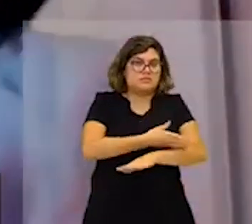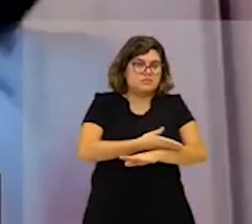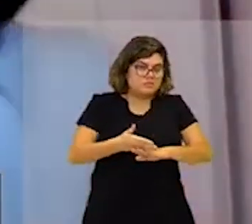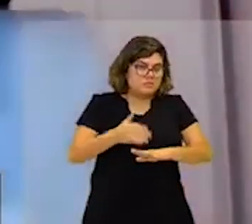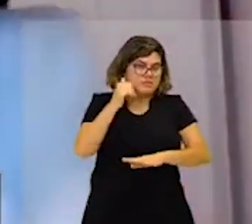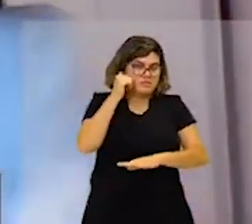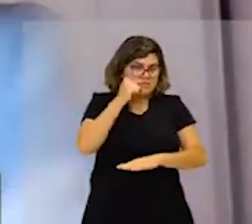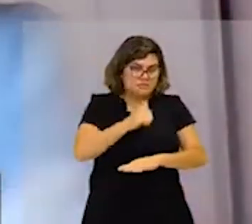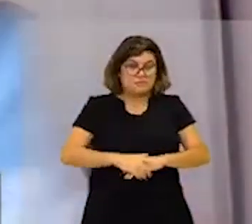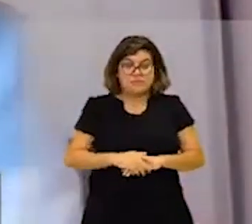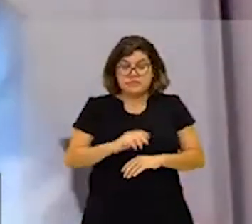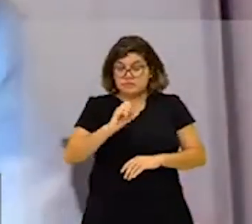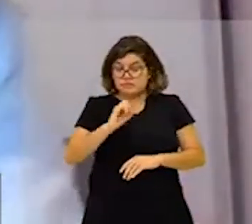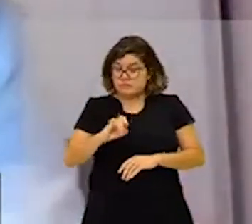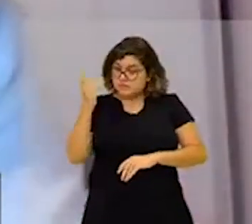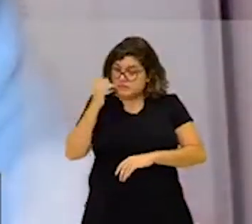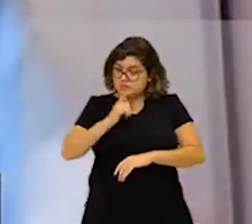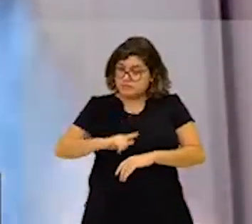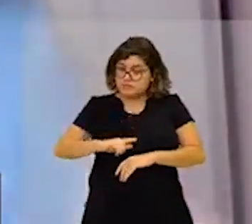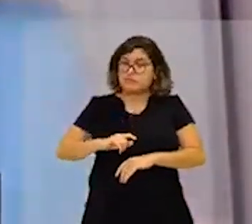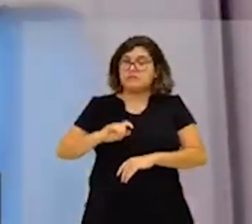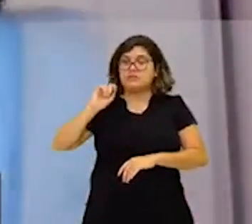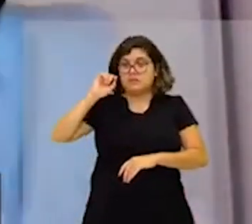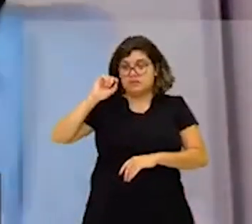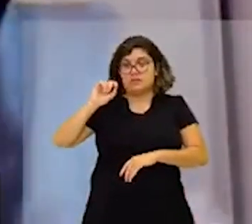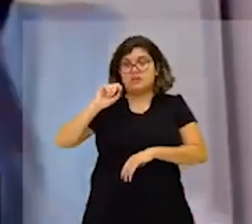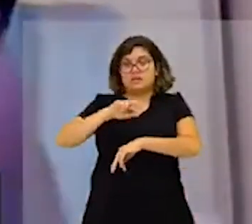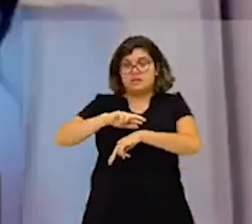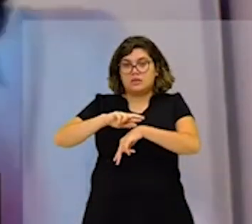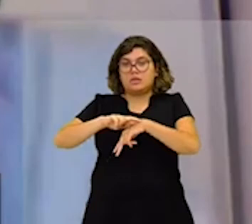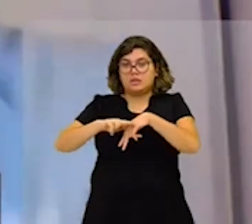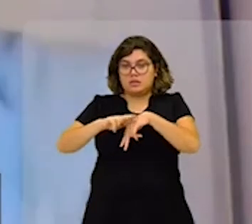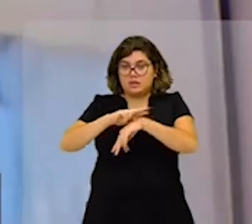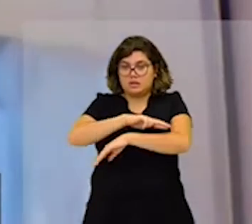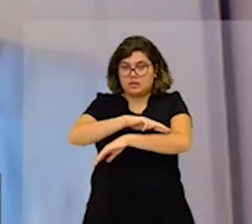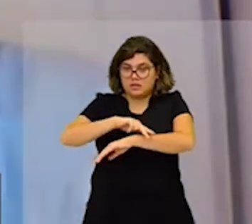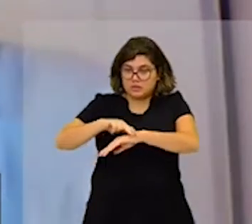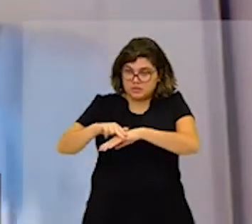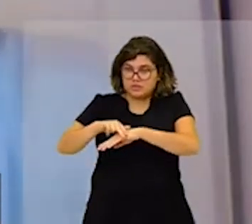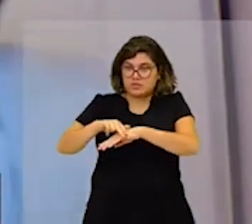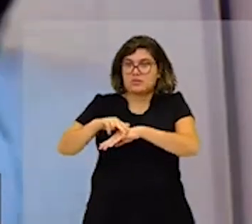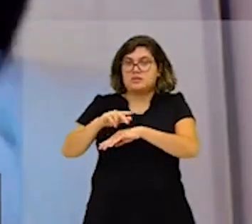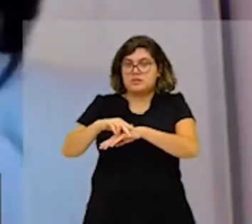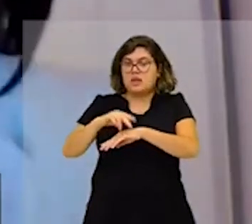agarante portas raciais infelizmente homens negros terão né Essa primazia em relação às